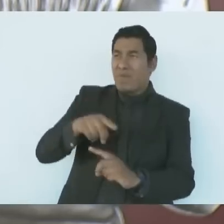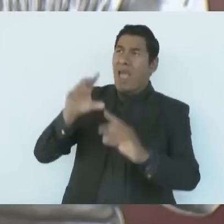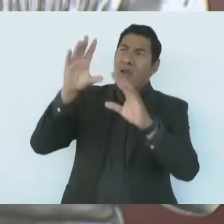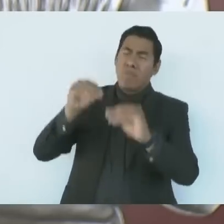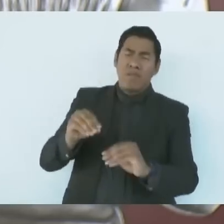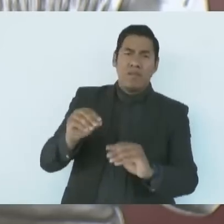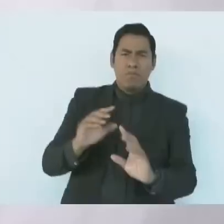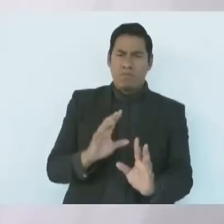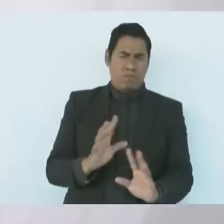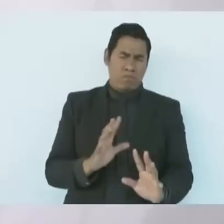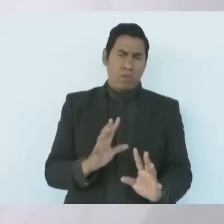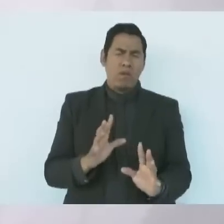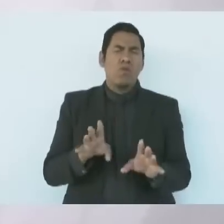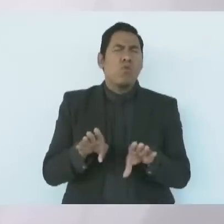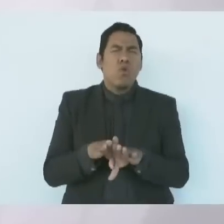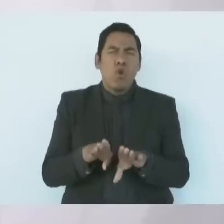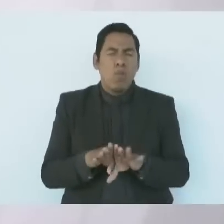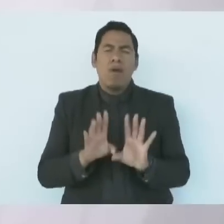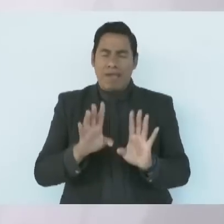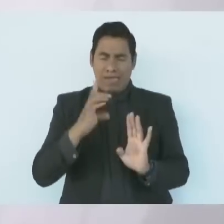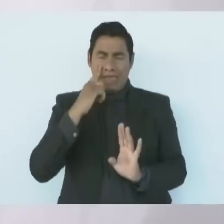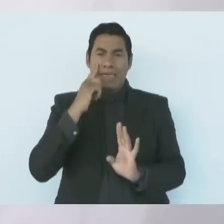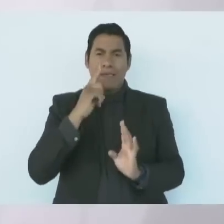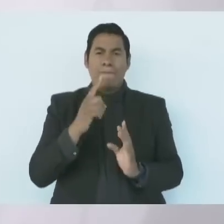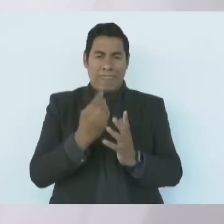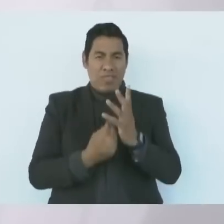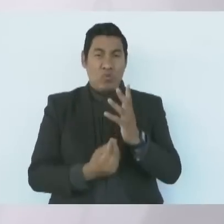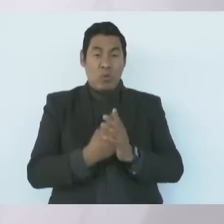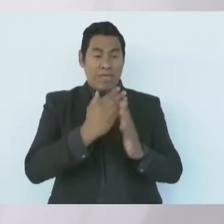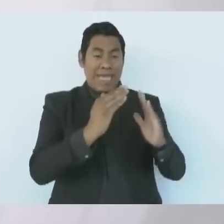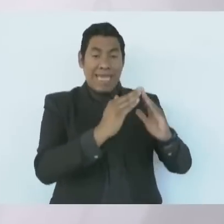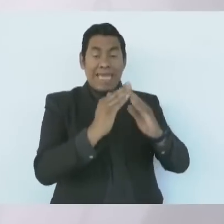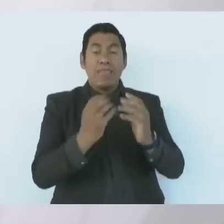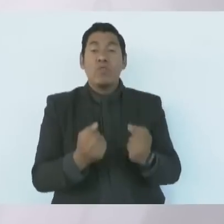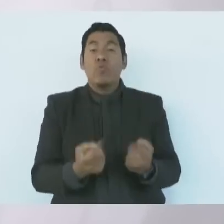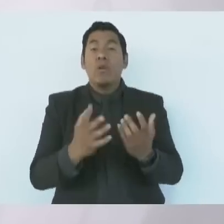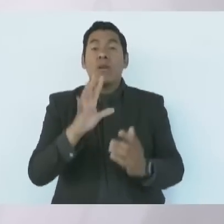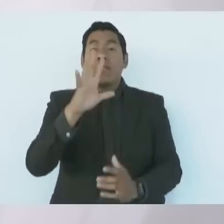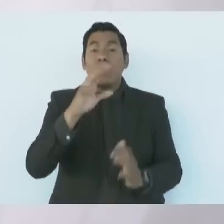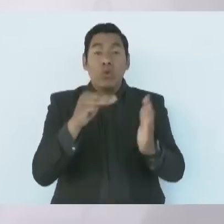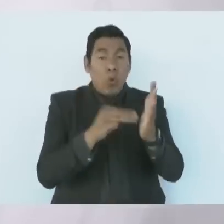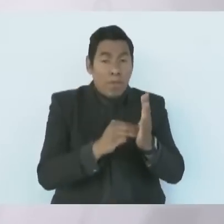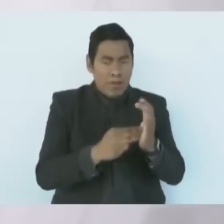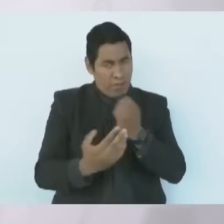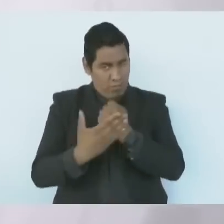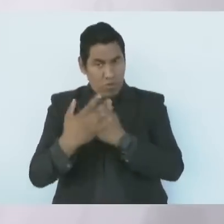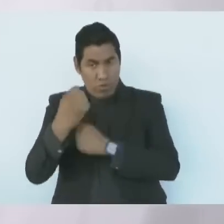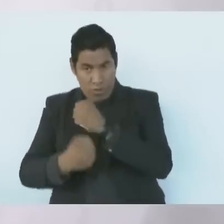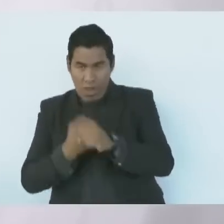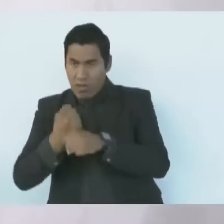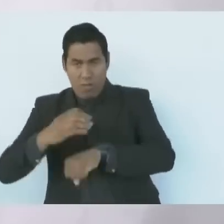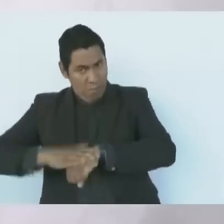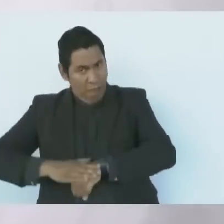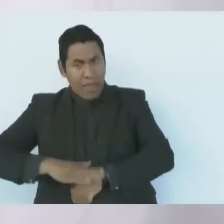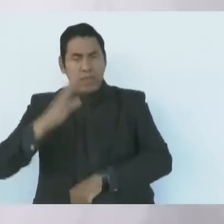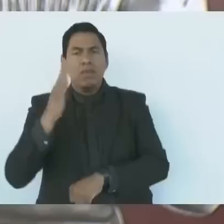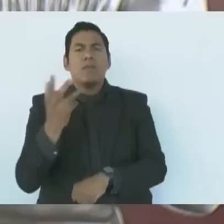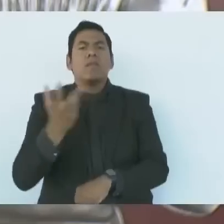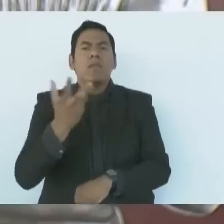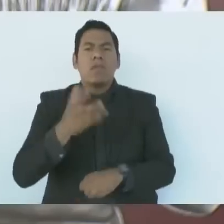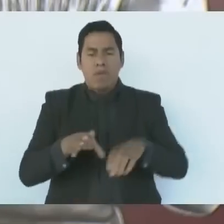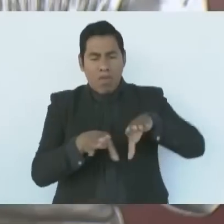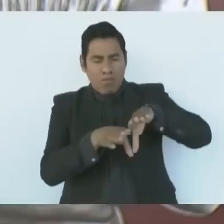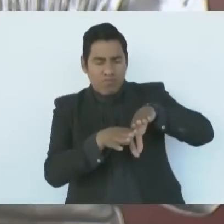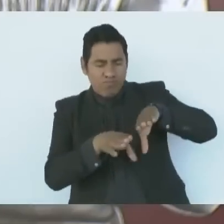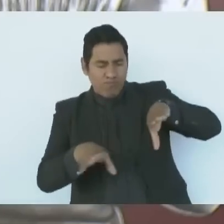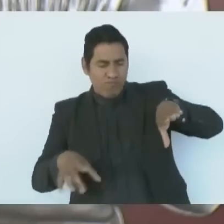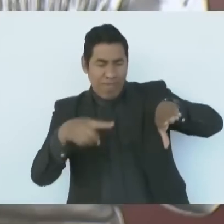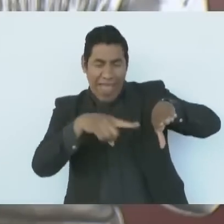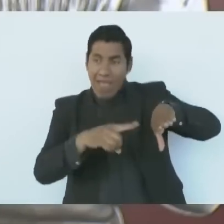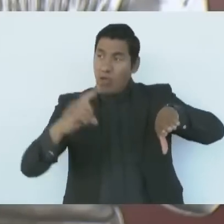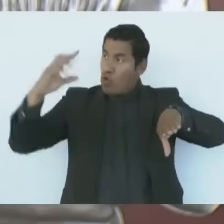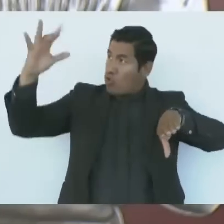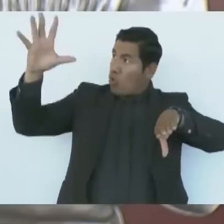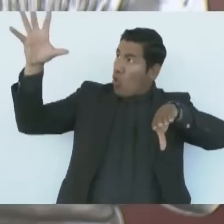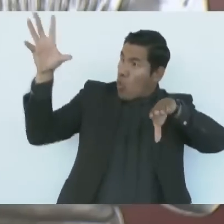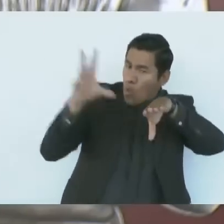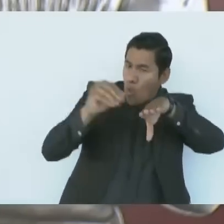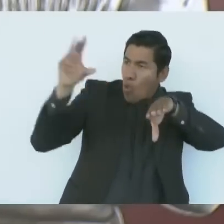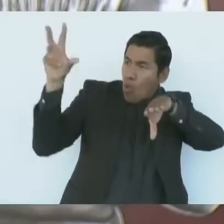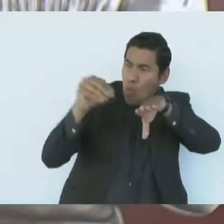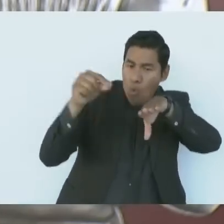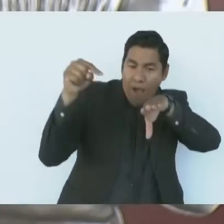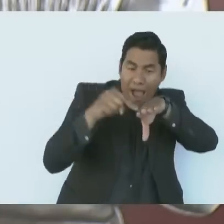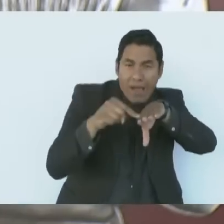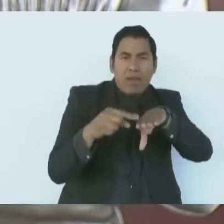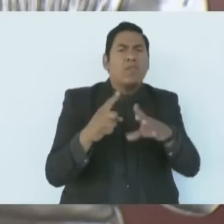en 5000 casas y el próximo año lo vamos a ent paneles solares en los techos de sus casas con